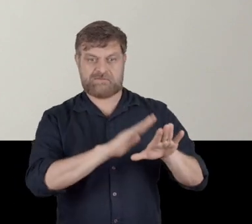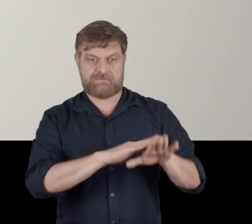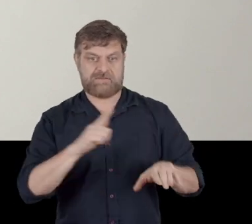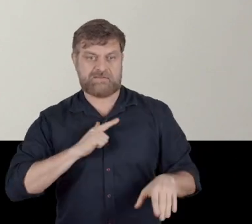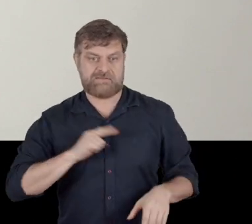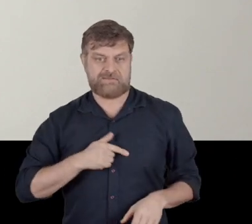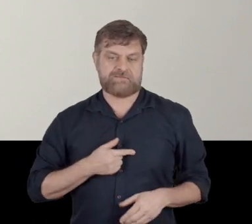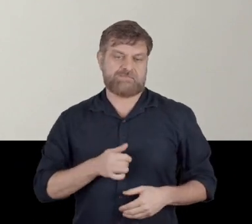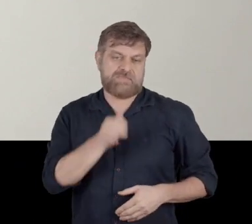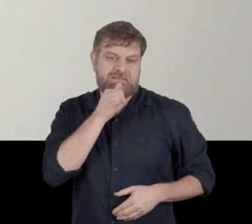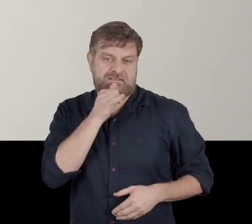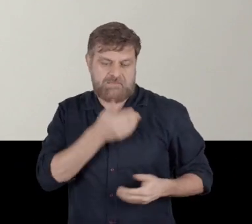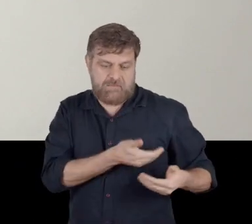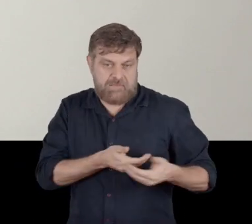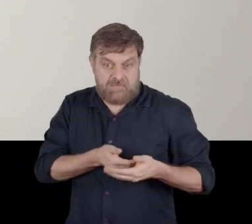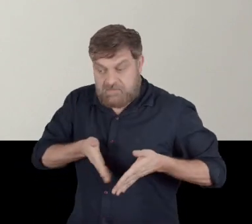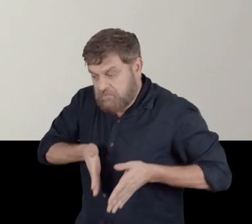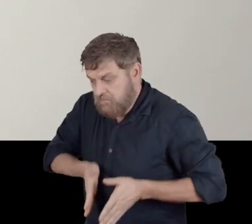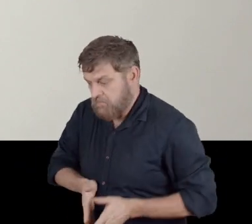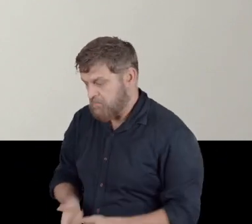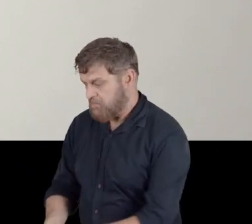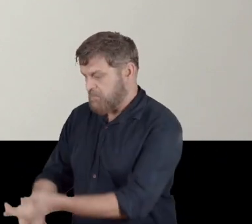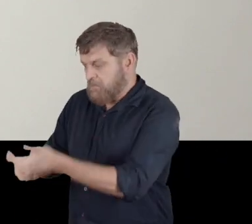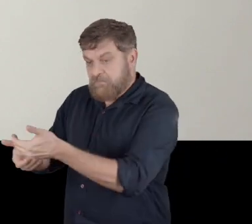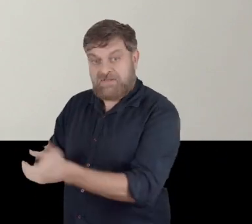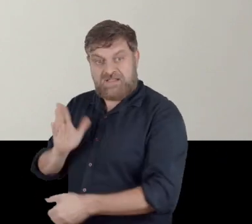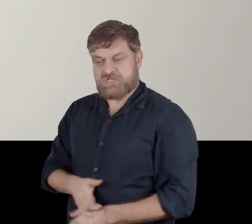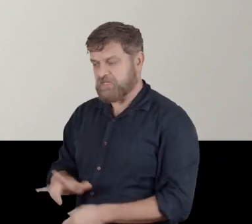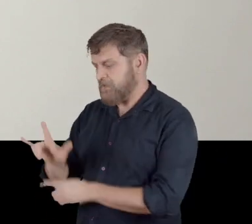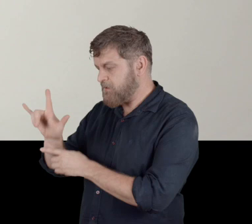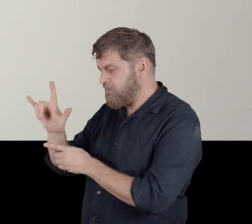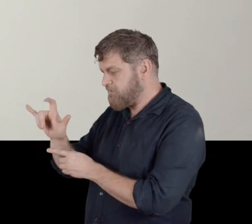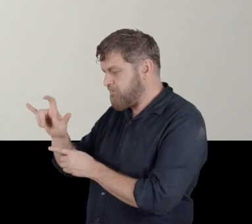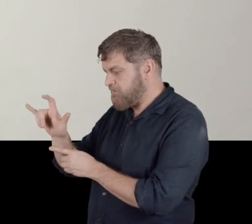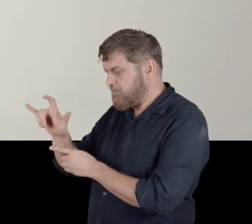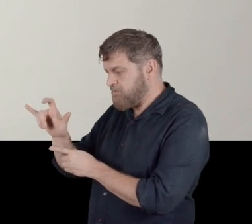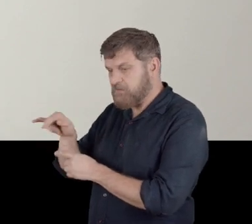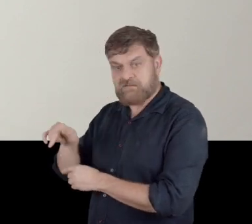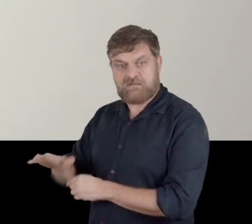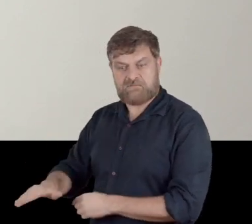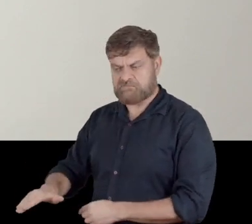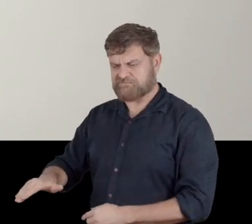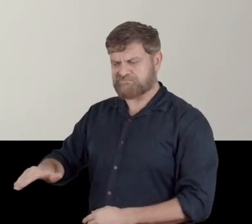então desde que a criança nasceu ela já tá sendo fotografada, ela tem Instagram próprio,